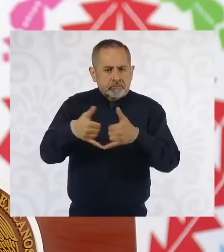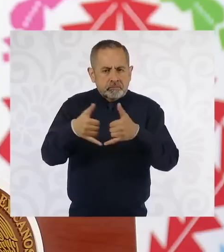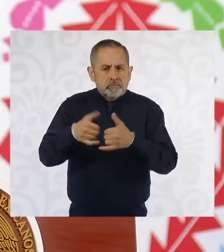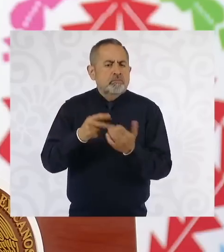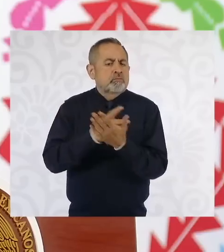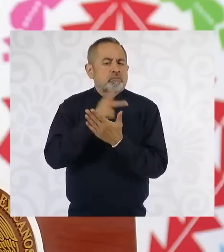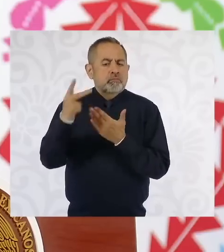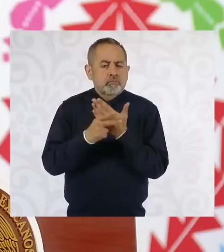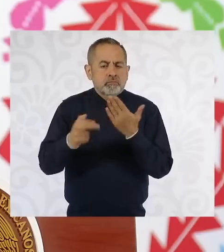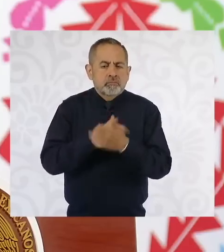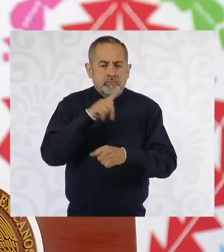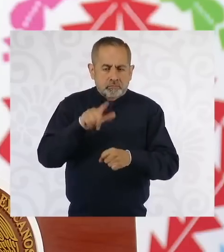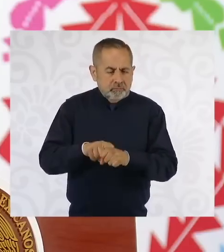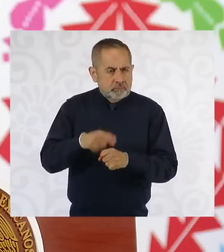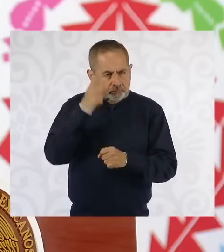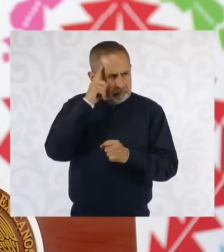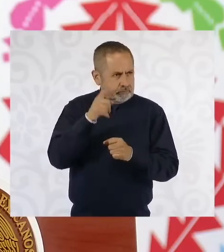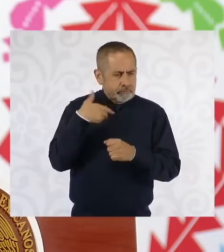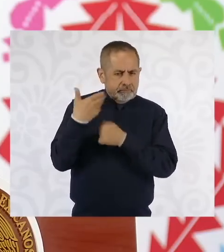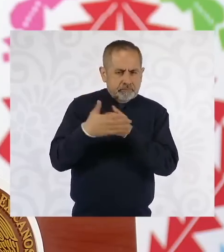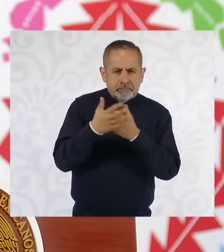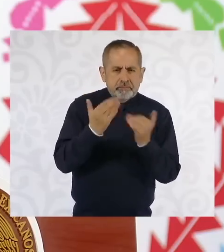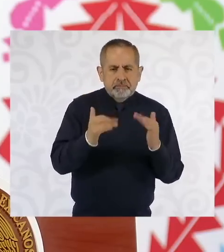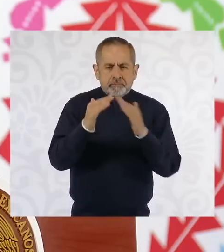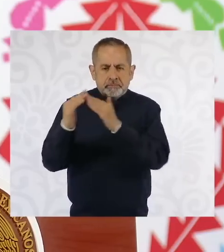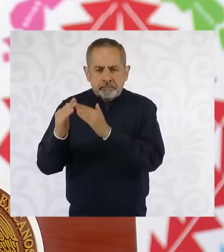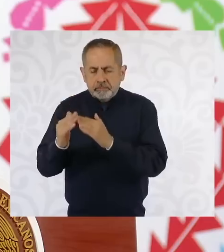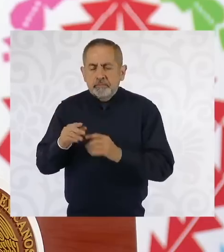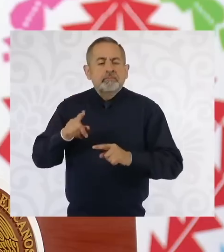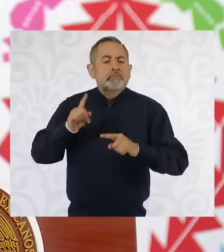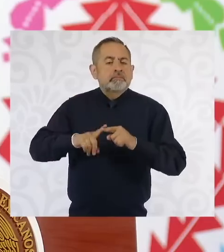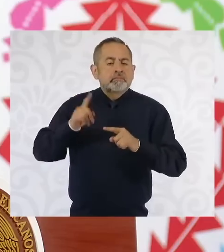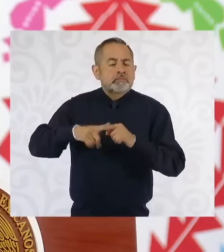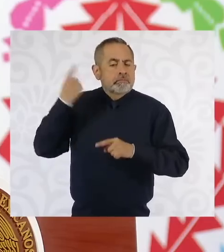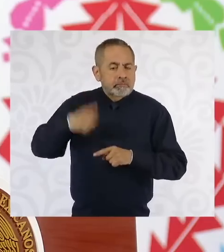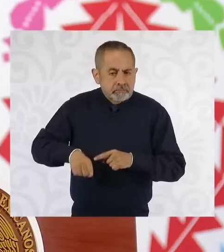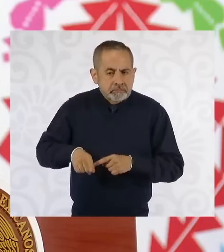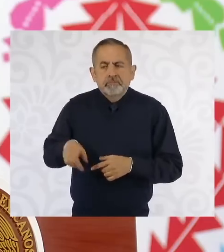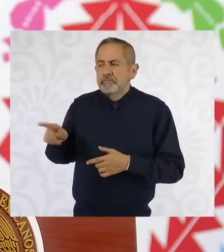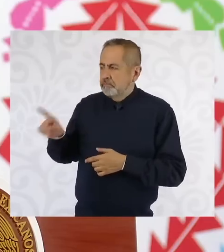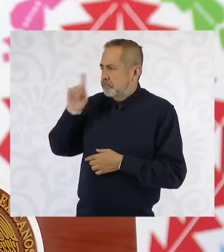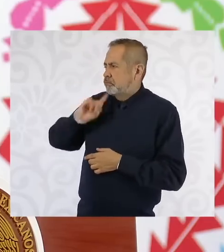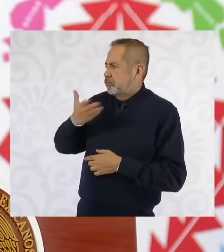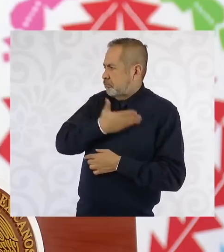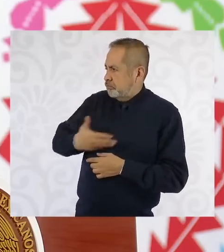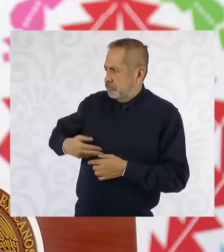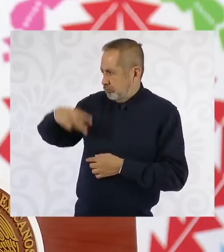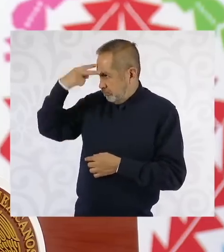Nacional de Vivienda instruido por la presidenta de la República si me